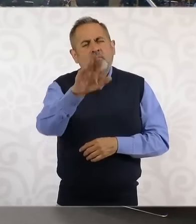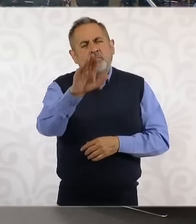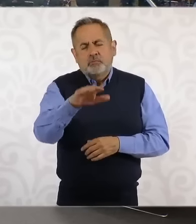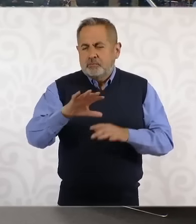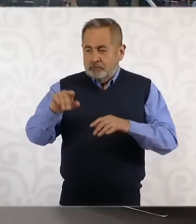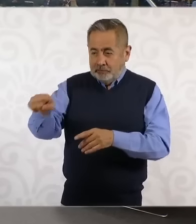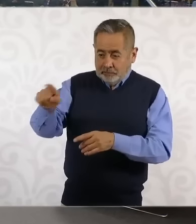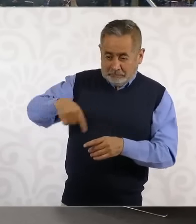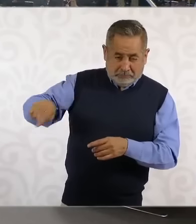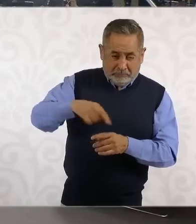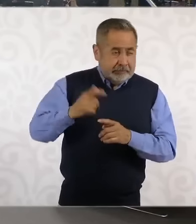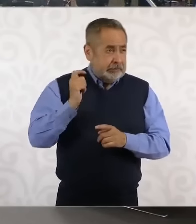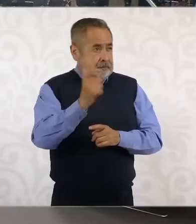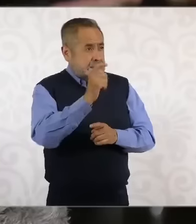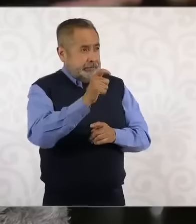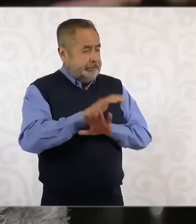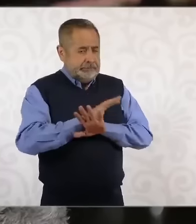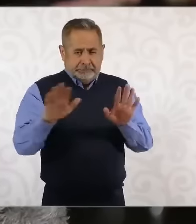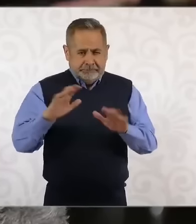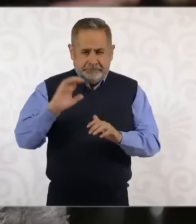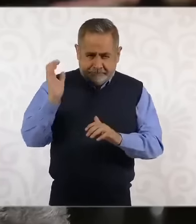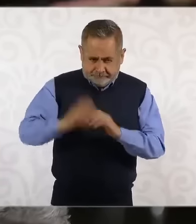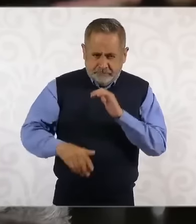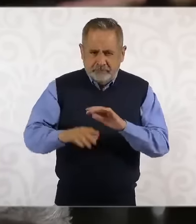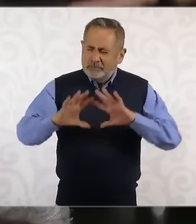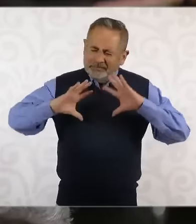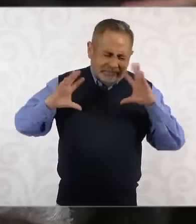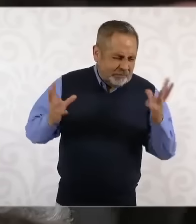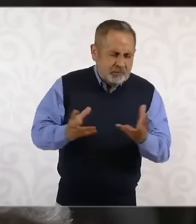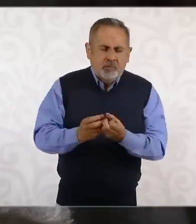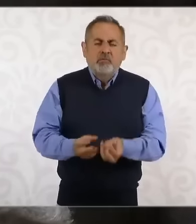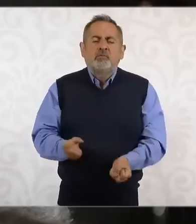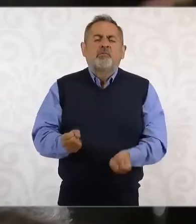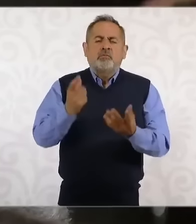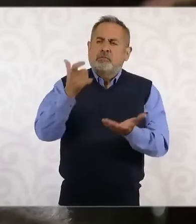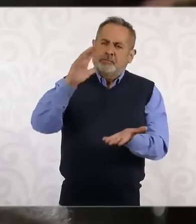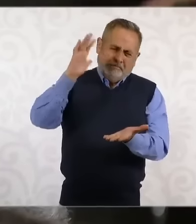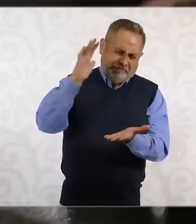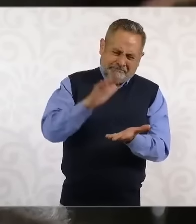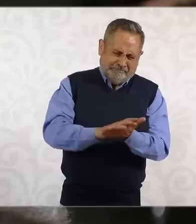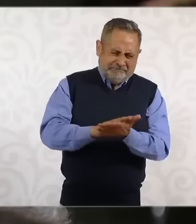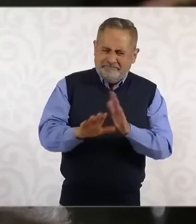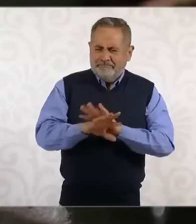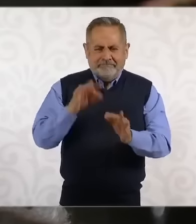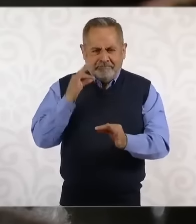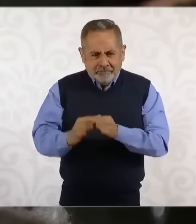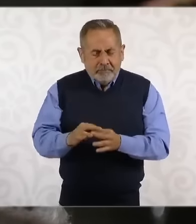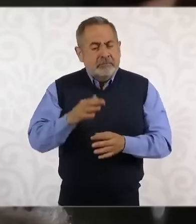deuda eh de estos productores? Y bueno, eh, ¿cuál sería como el plan para que siguieran trabajando,